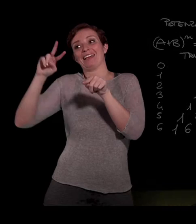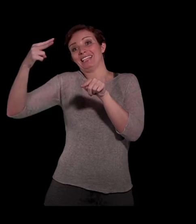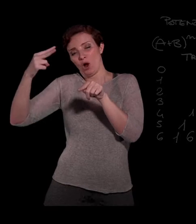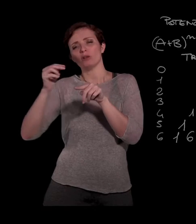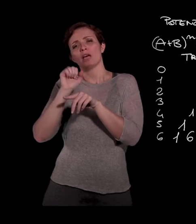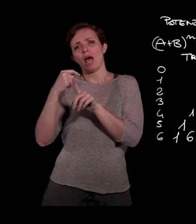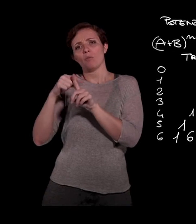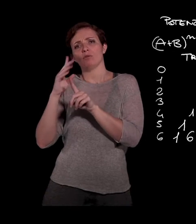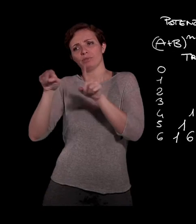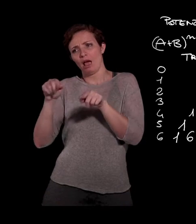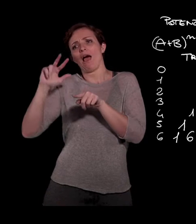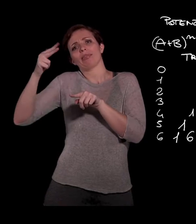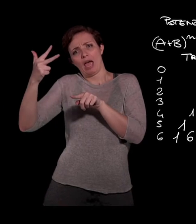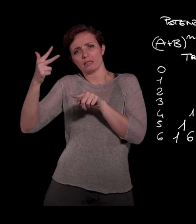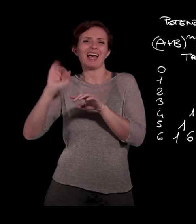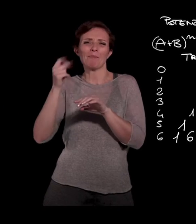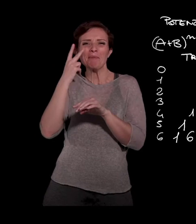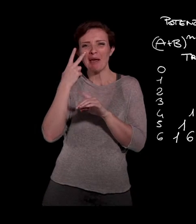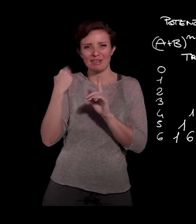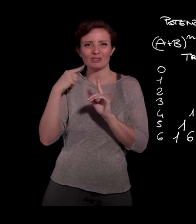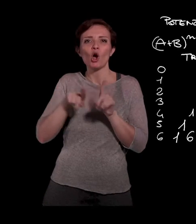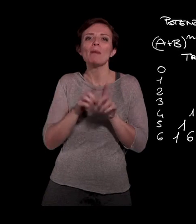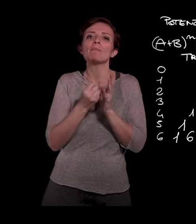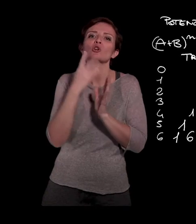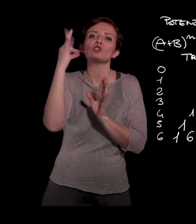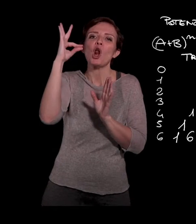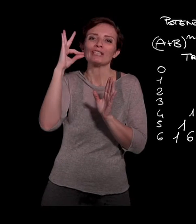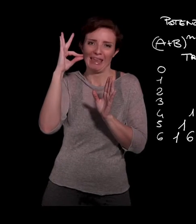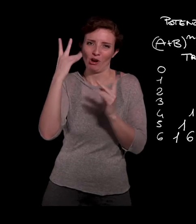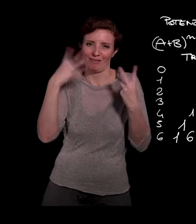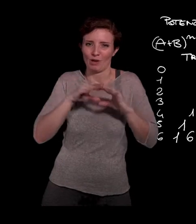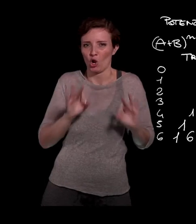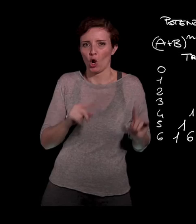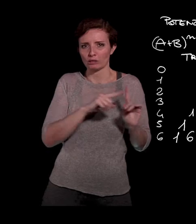Fino a qui, li abbiamo già visti come prodotti notevoli. Poi, però, sfruttando il triangolo di Tartaglia